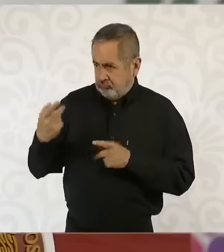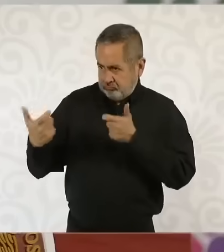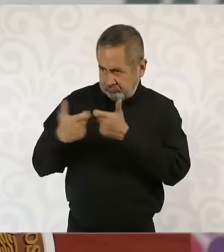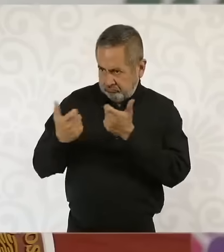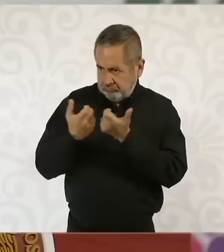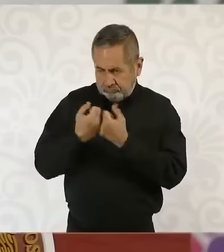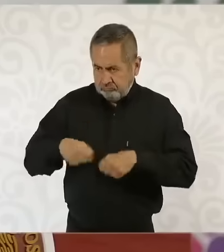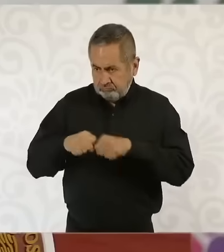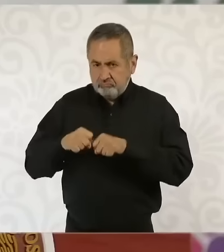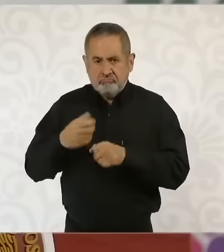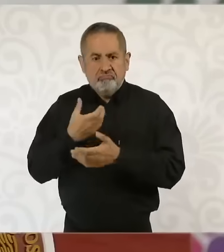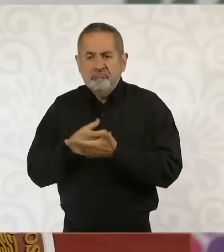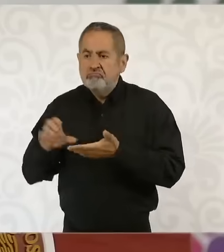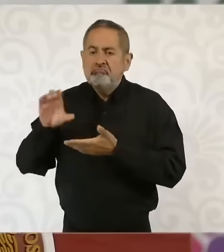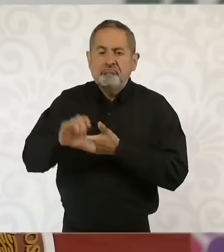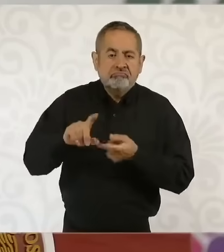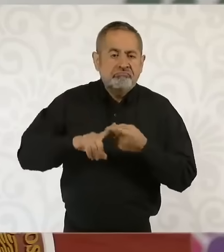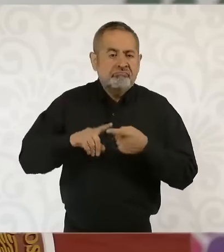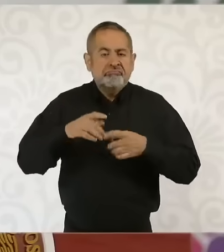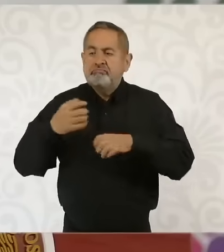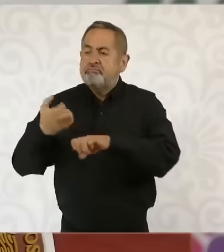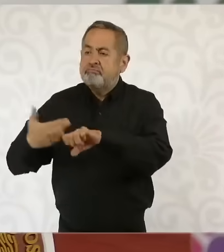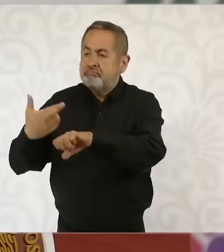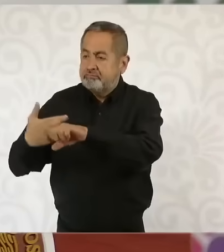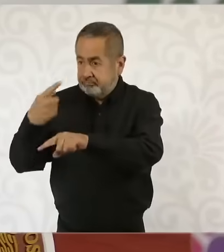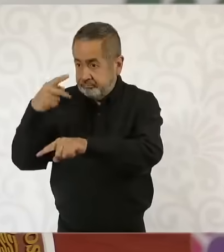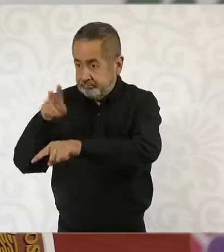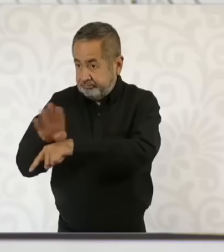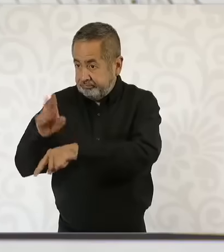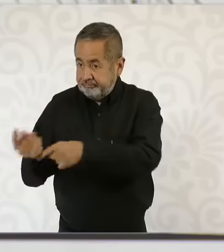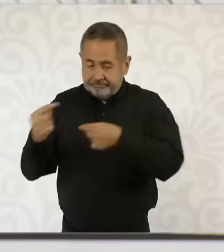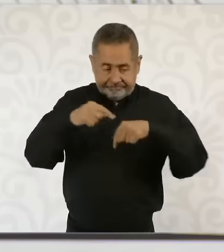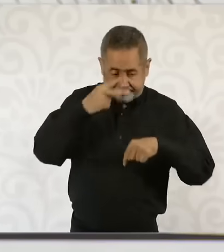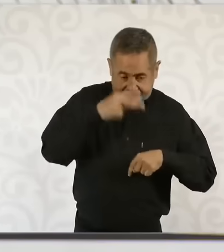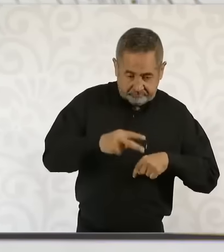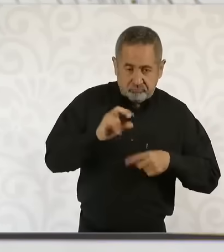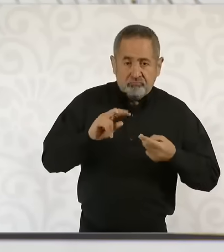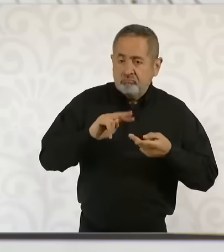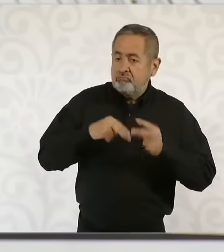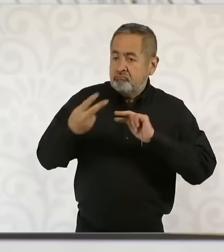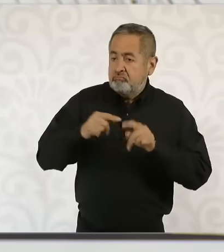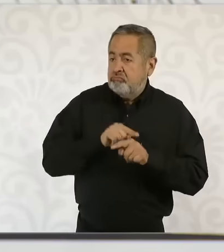empresarios mexicanos en Brasil o de empresarios brasileños aquí eh que deseen pues ampliar sus